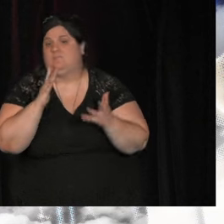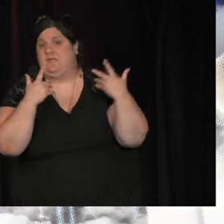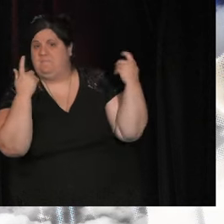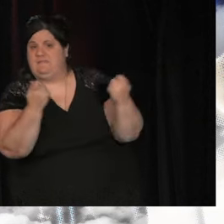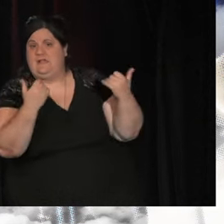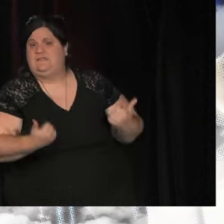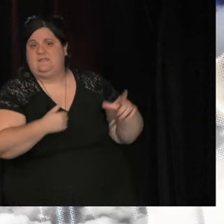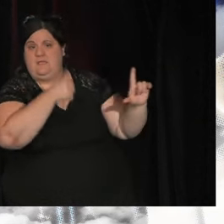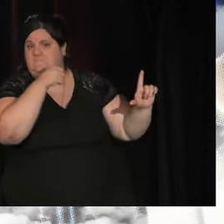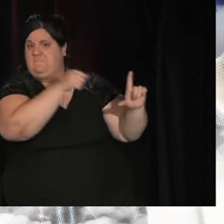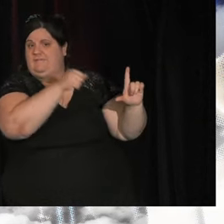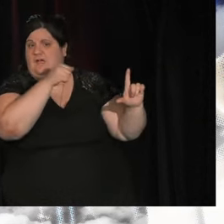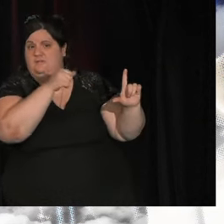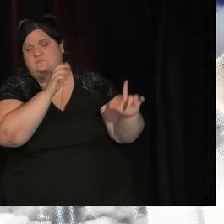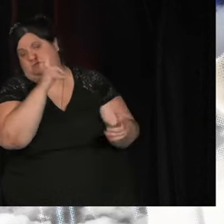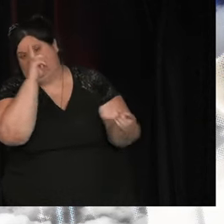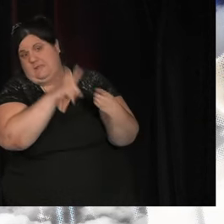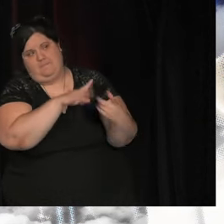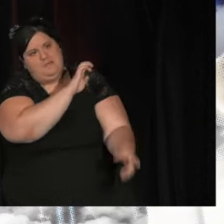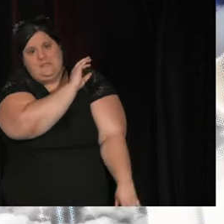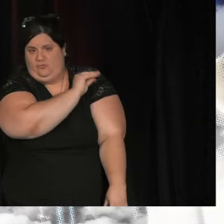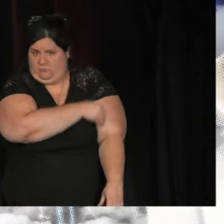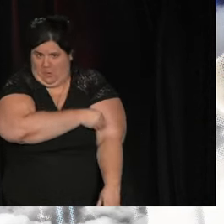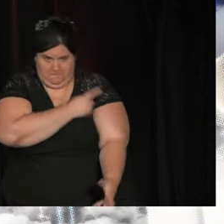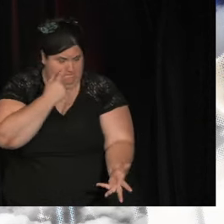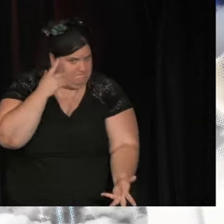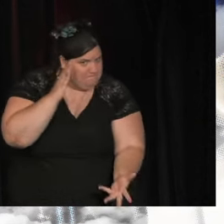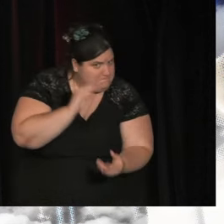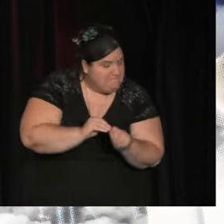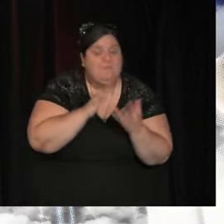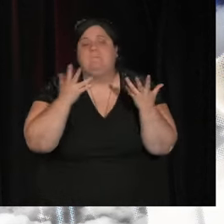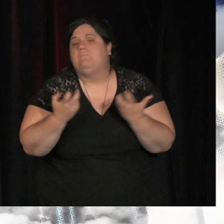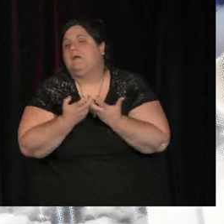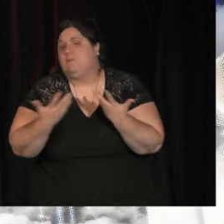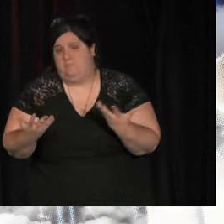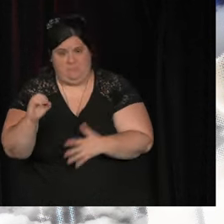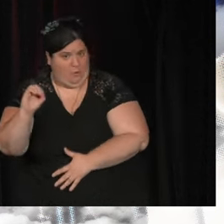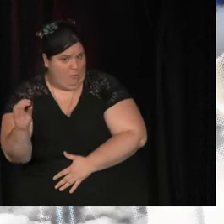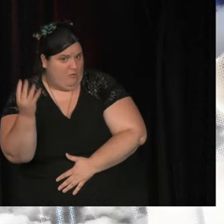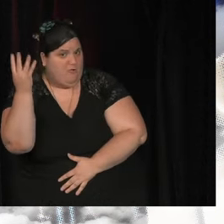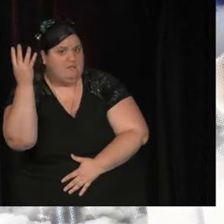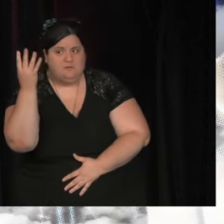Press Start, pour la question de l'e-sport qui a été abordée avec Overwatch, avec l'idée que notamment, on est sur des jeux dont on peut